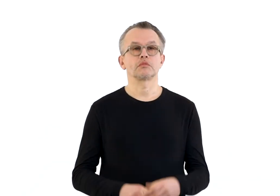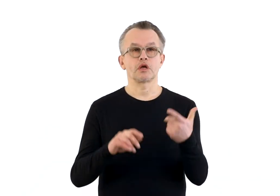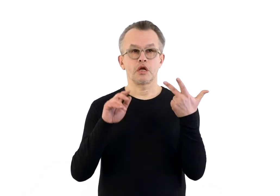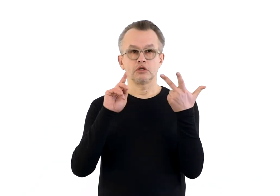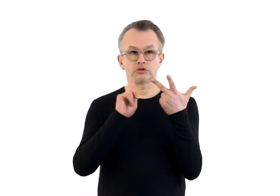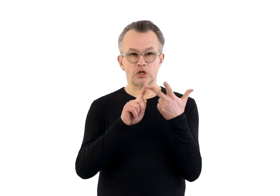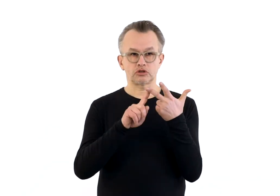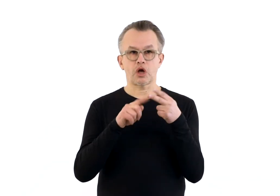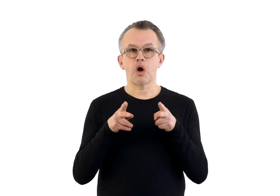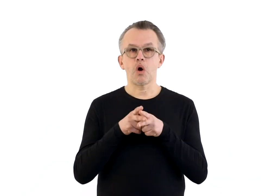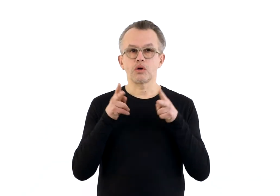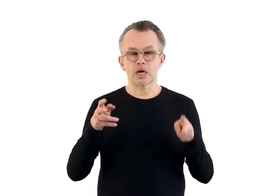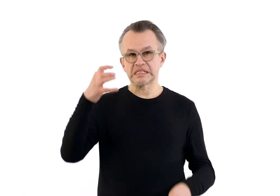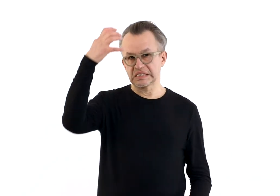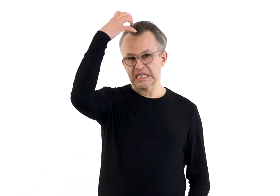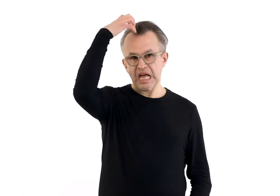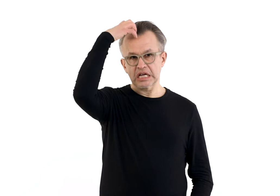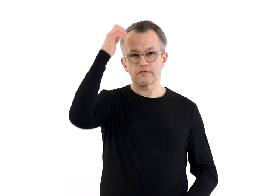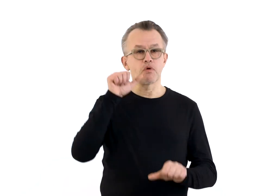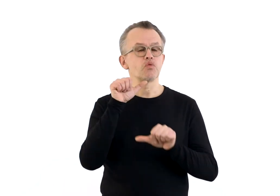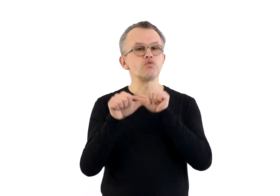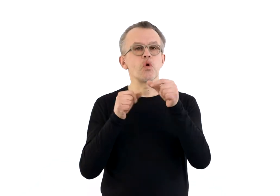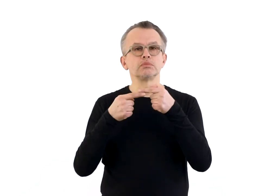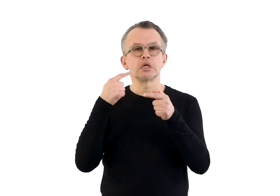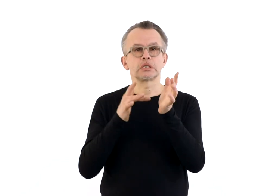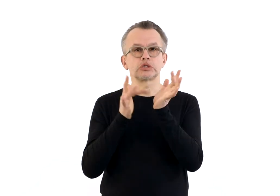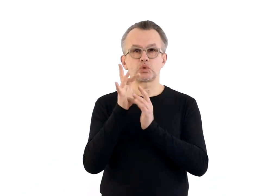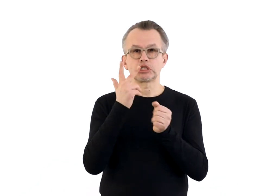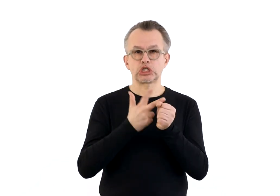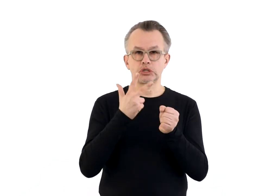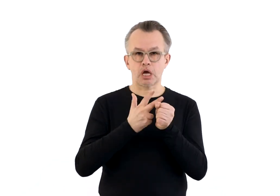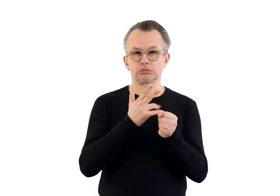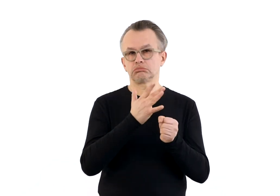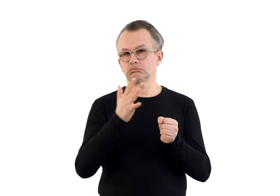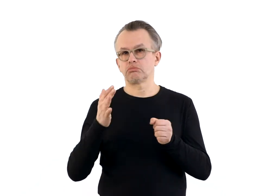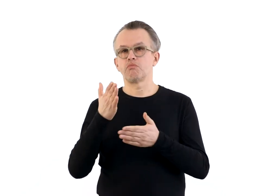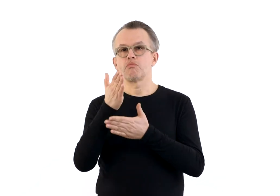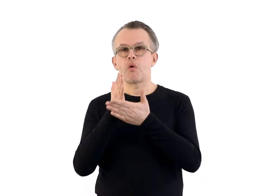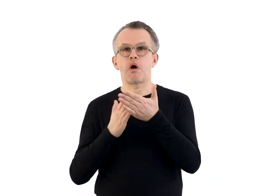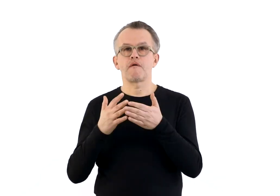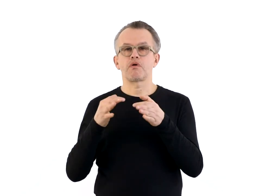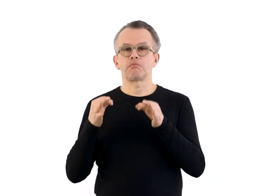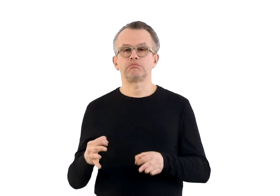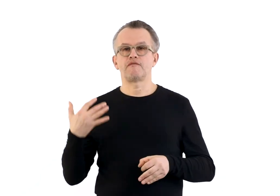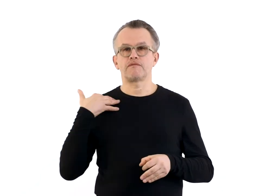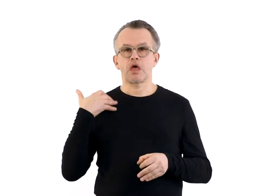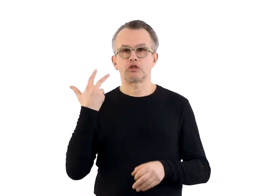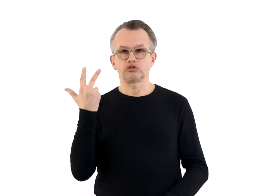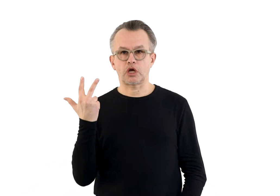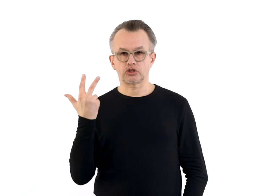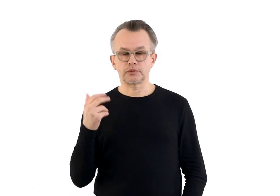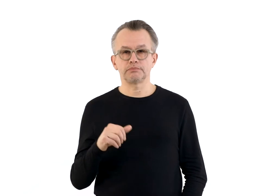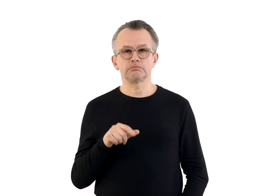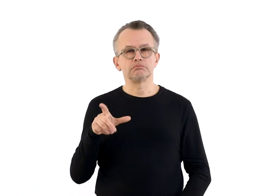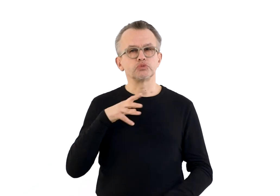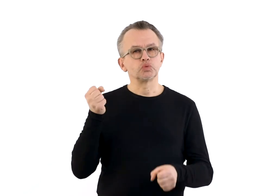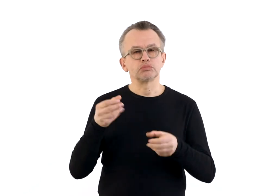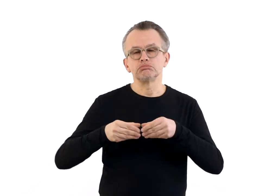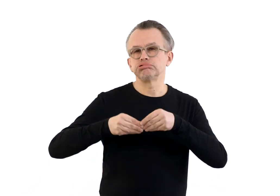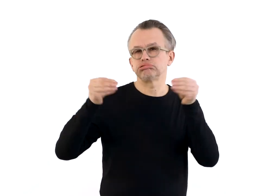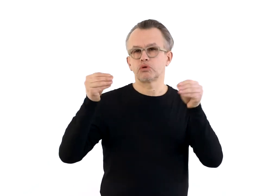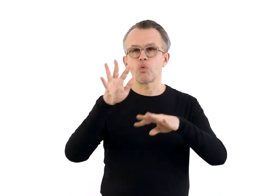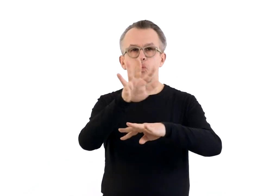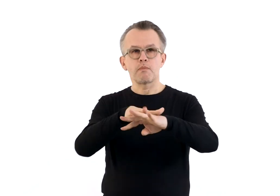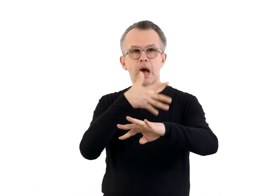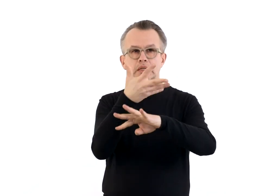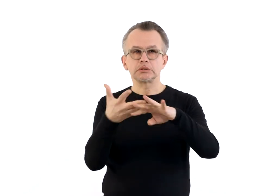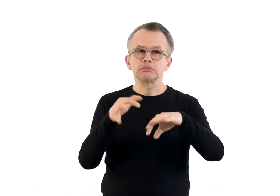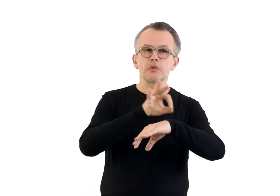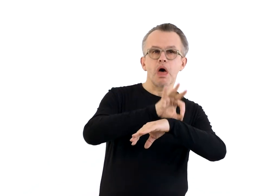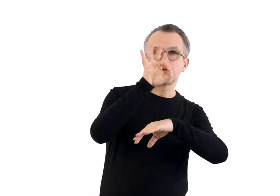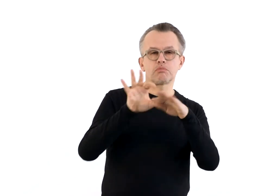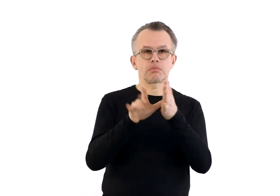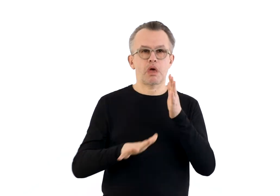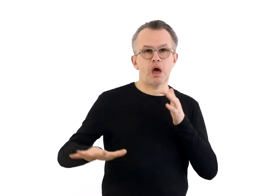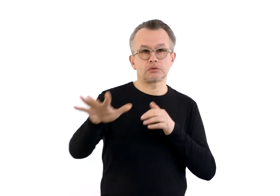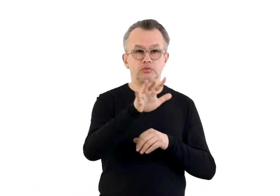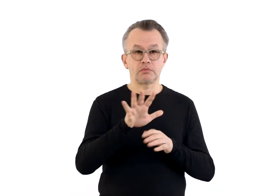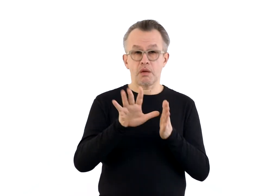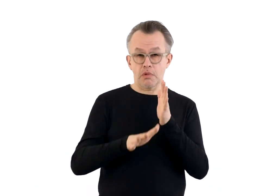okres cesarstwa (od 30 p.n.e. – do połowy III w.) to rozwój urbanistyki i architektury.